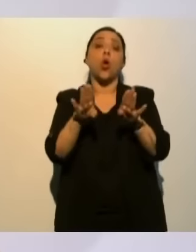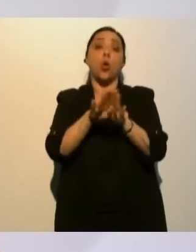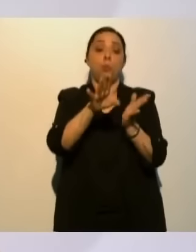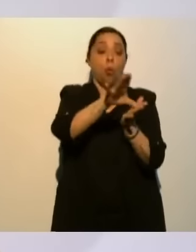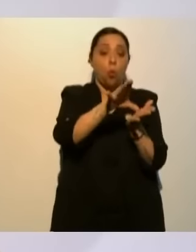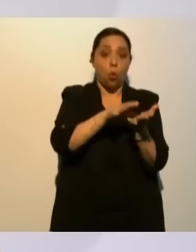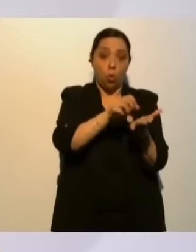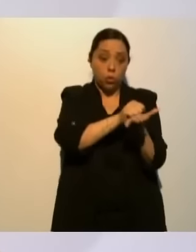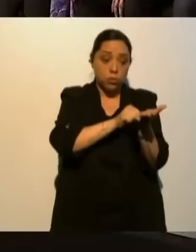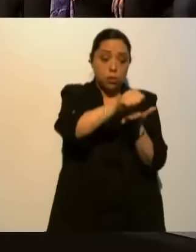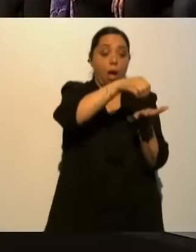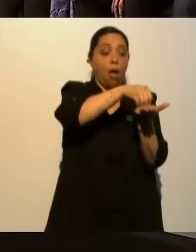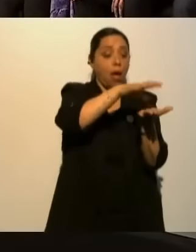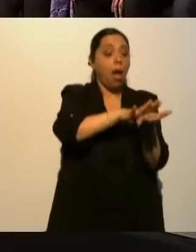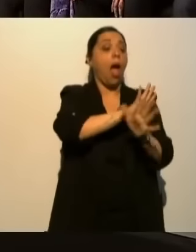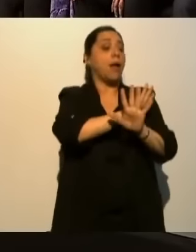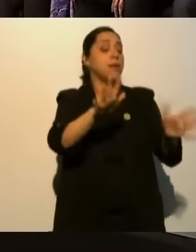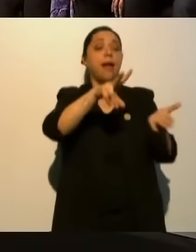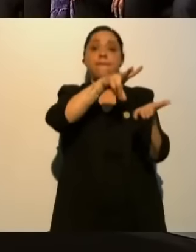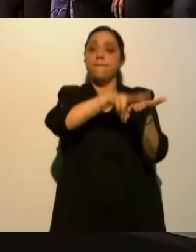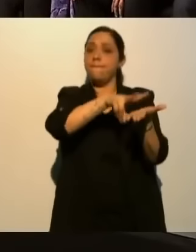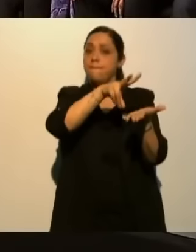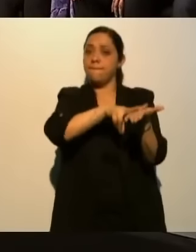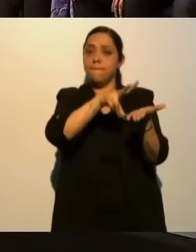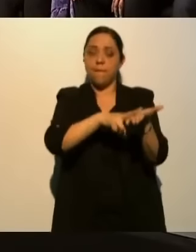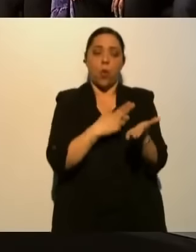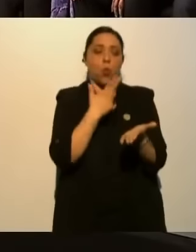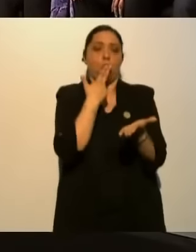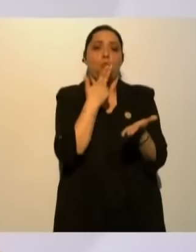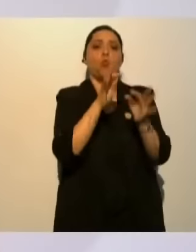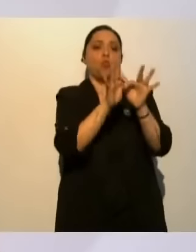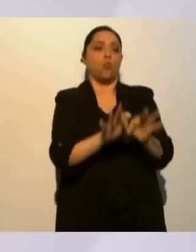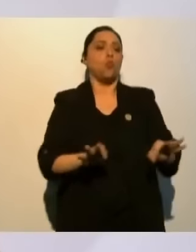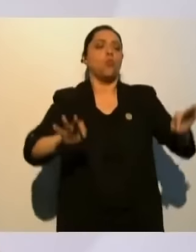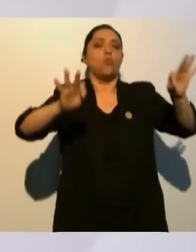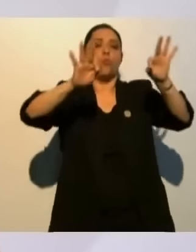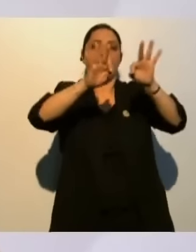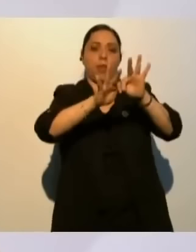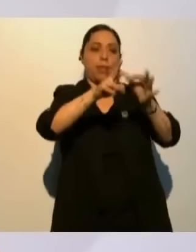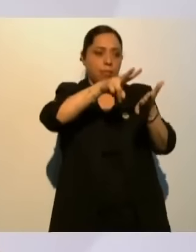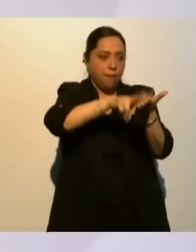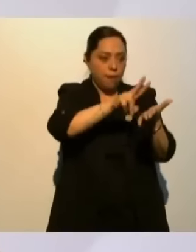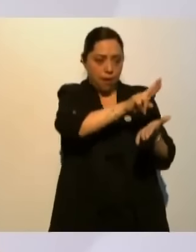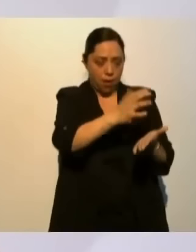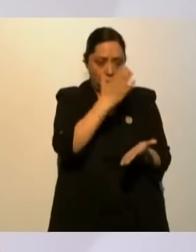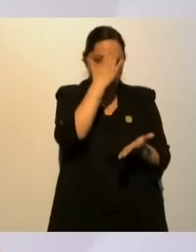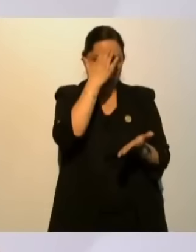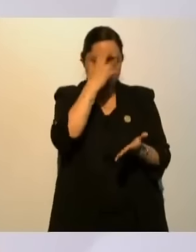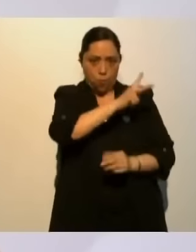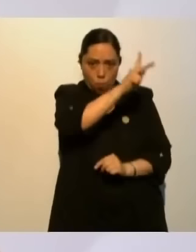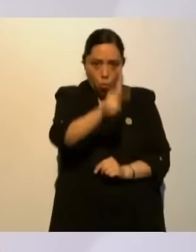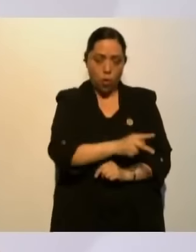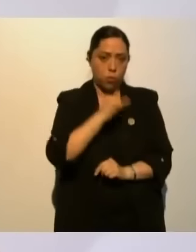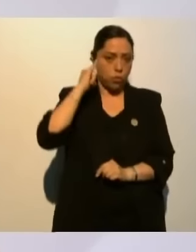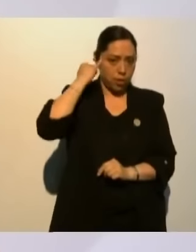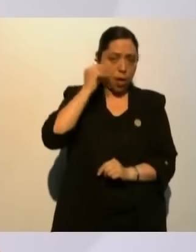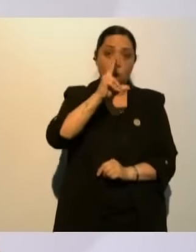el reconocimiento pleno de los pueblos indígenas sino que por primera vez tienen un recurso del